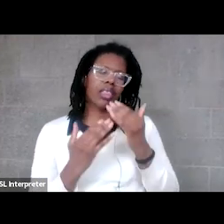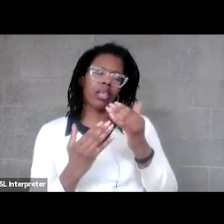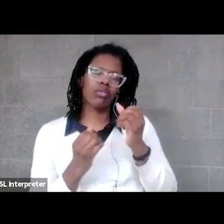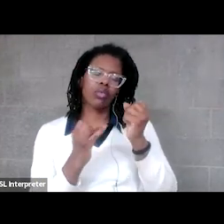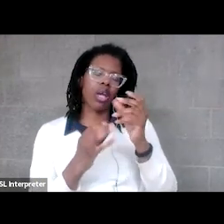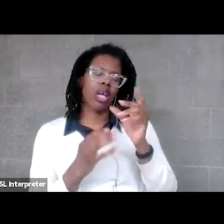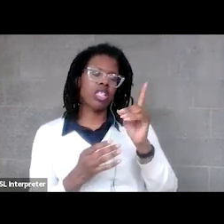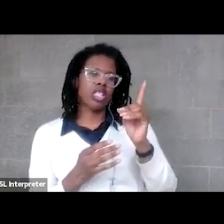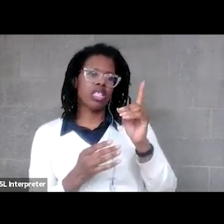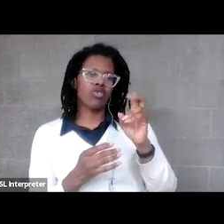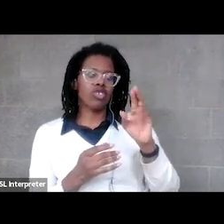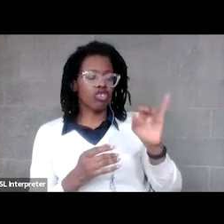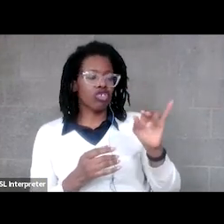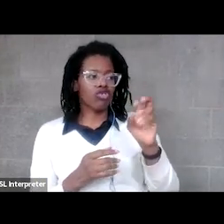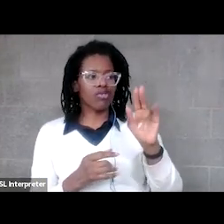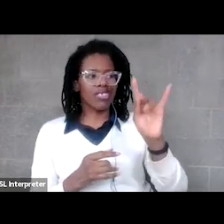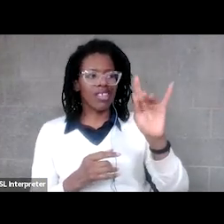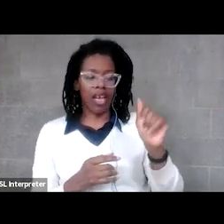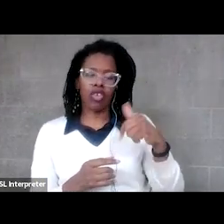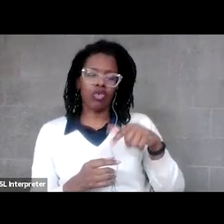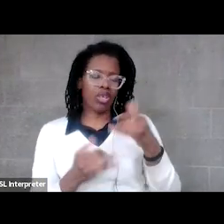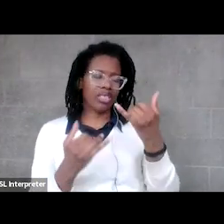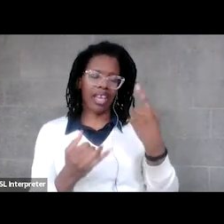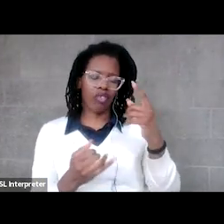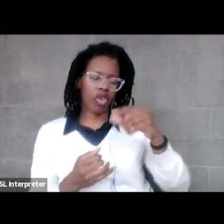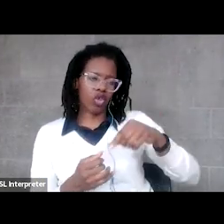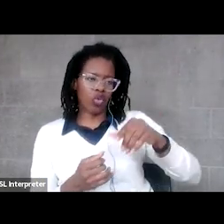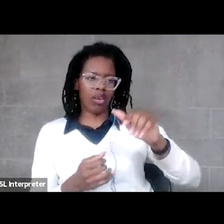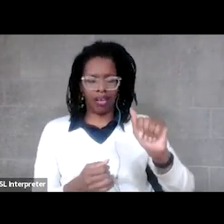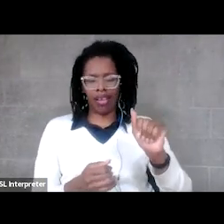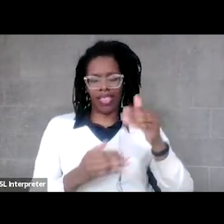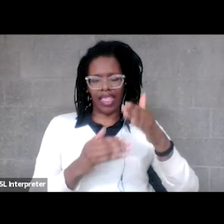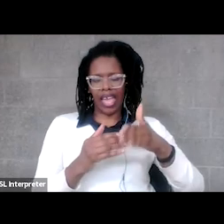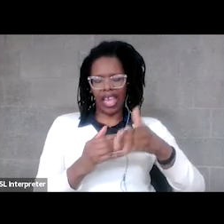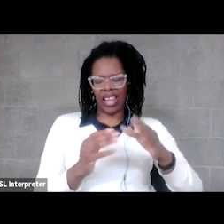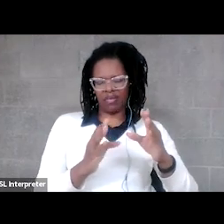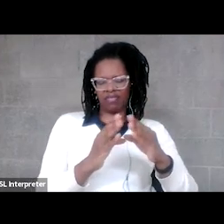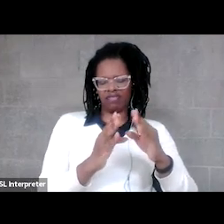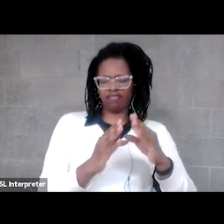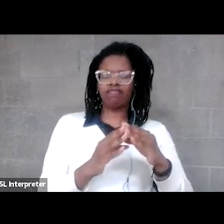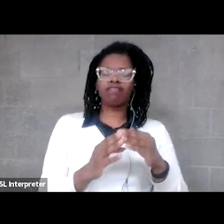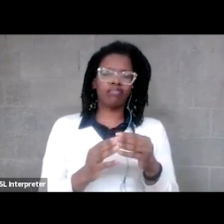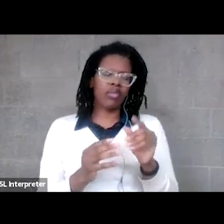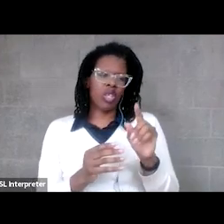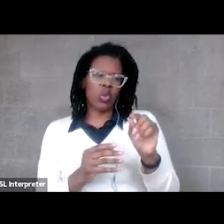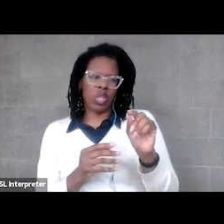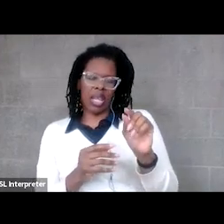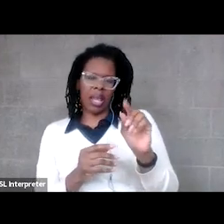Y sé que, Jarita, te quedarás para algunas preguntas y respuestas hacia los últimos 20 minutos más o menos del webinar.